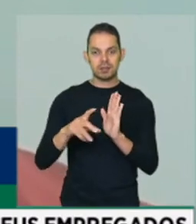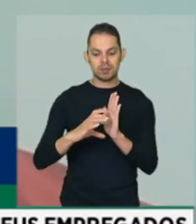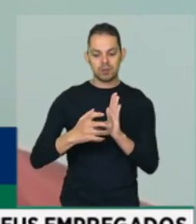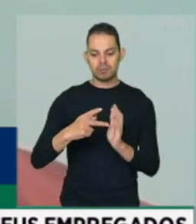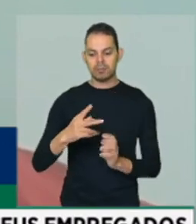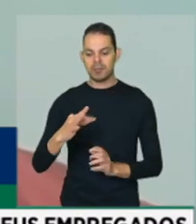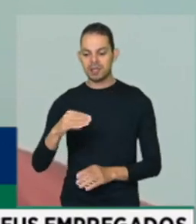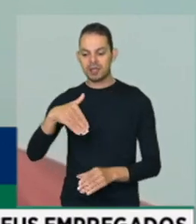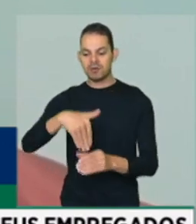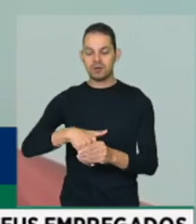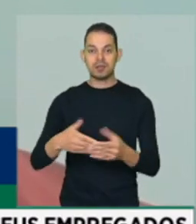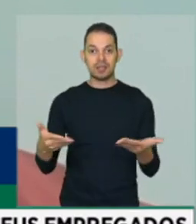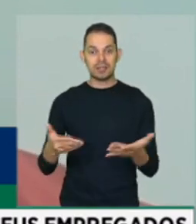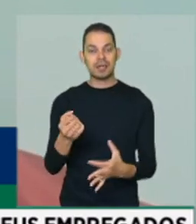DESTAQUE DO PT QUE ESTÁ SENDO VOTADO, GARANTE QUE NÃO